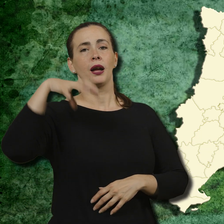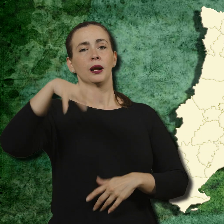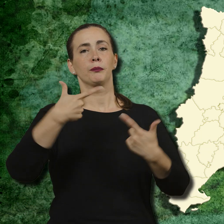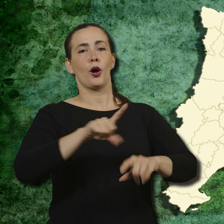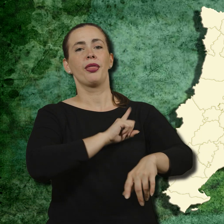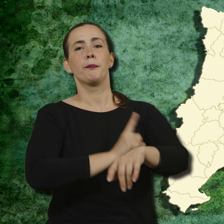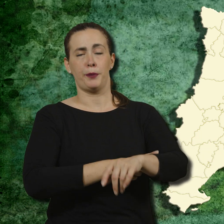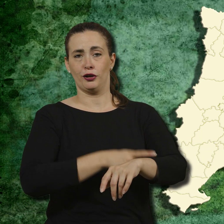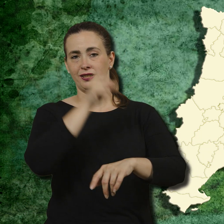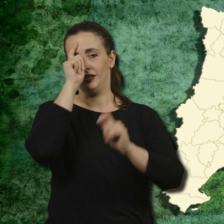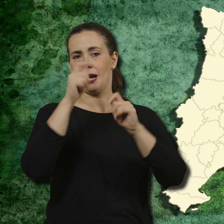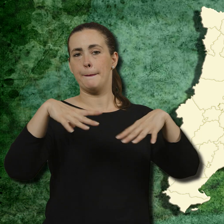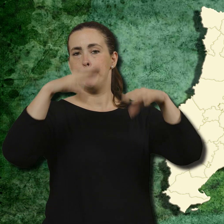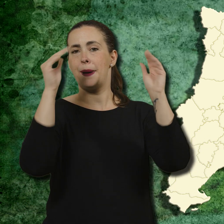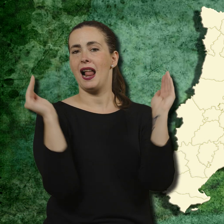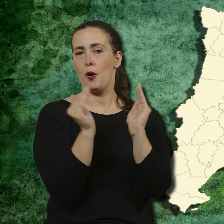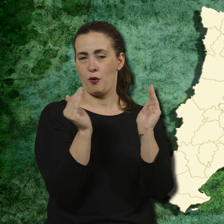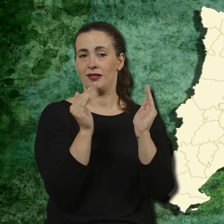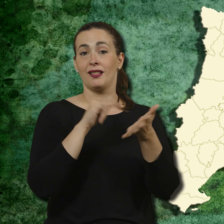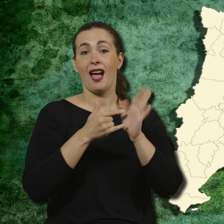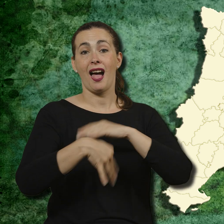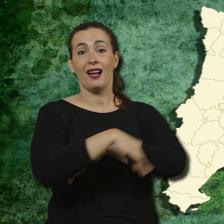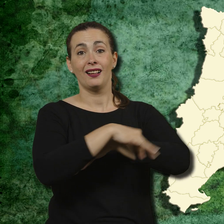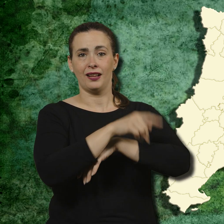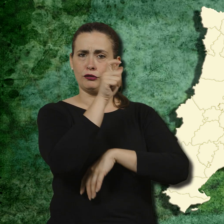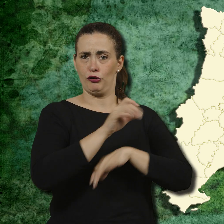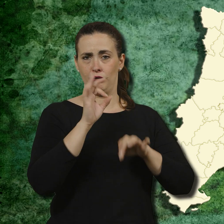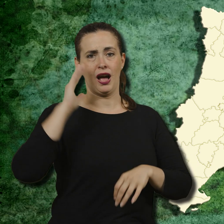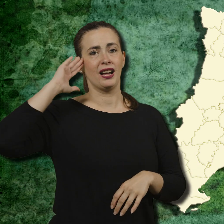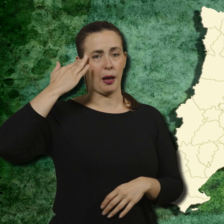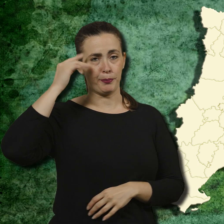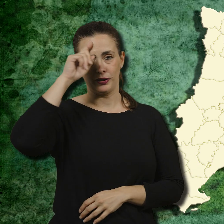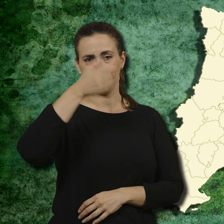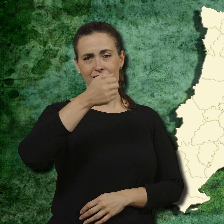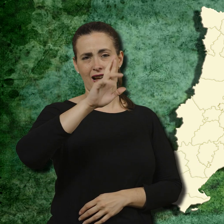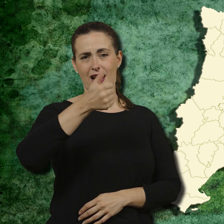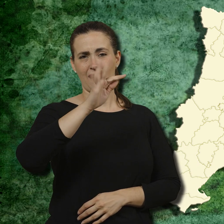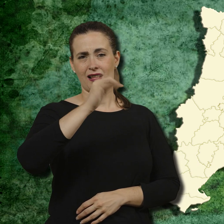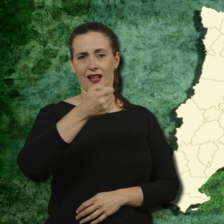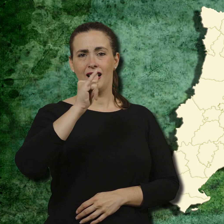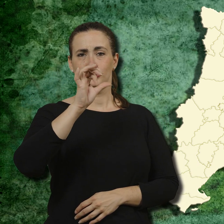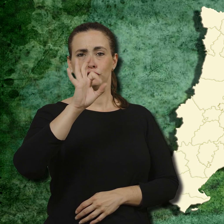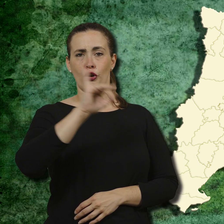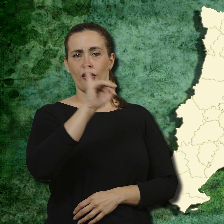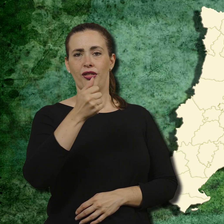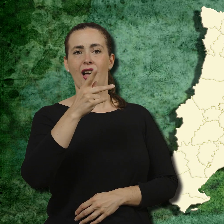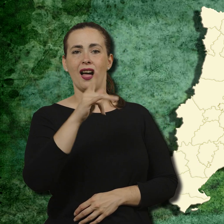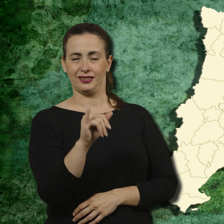o el poliesportiu El Palauet, de l'arquitecte japonès Arata Isozaki,